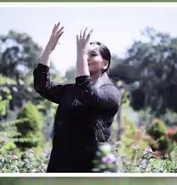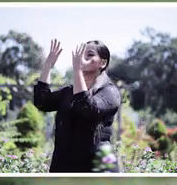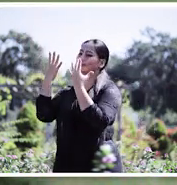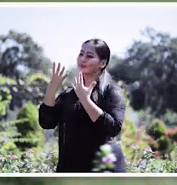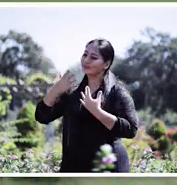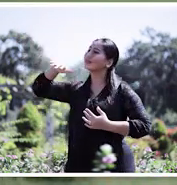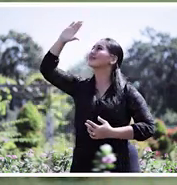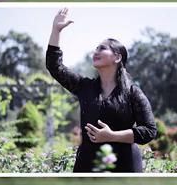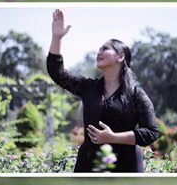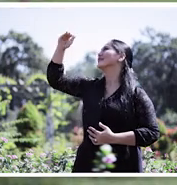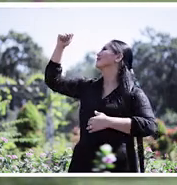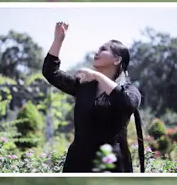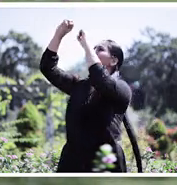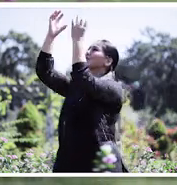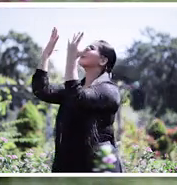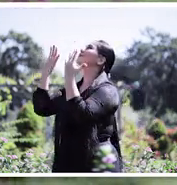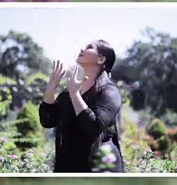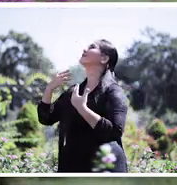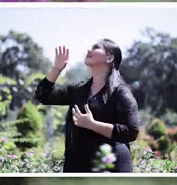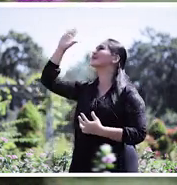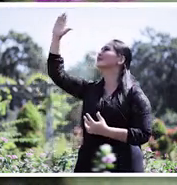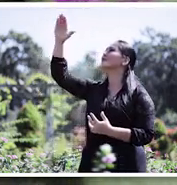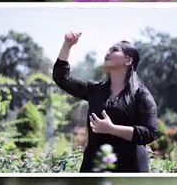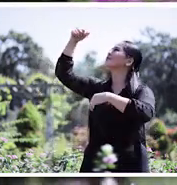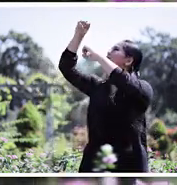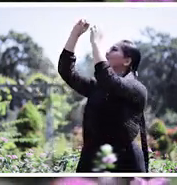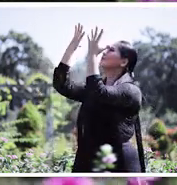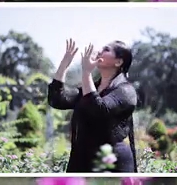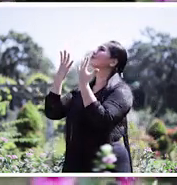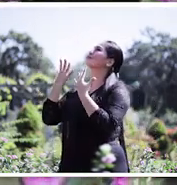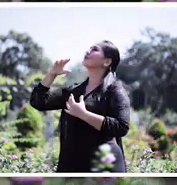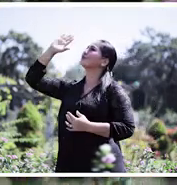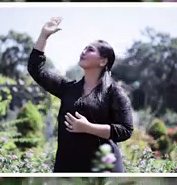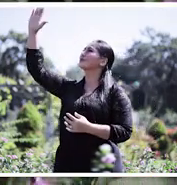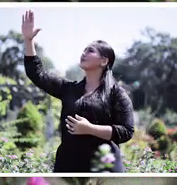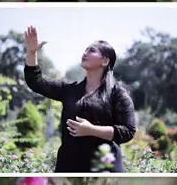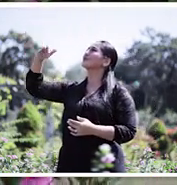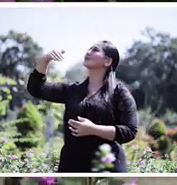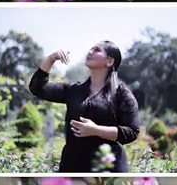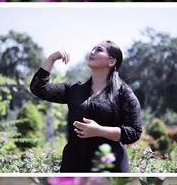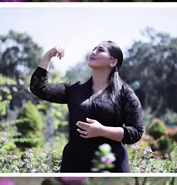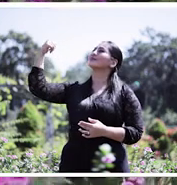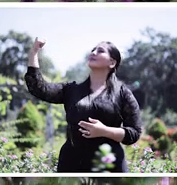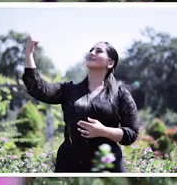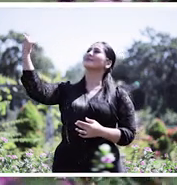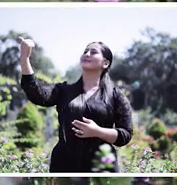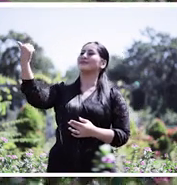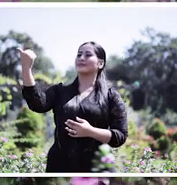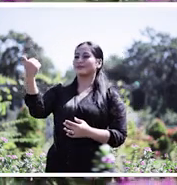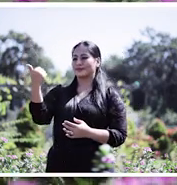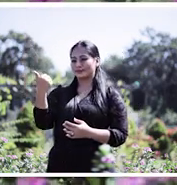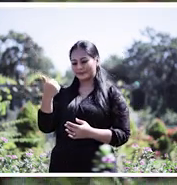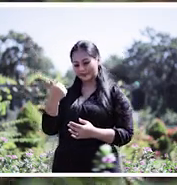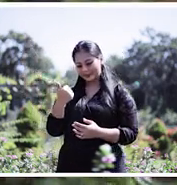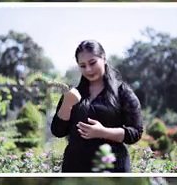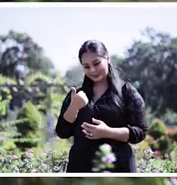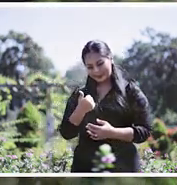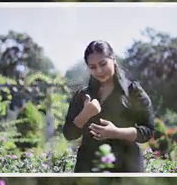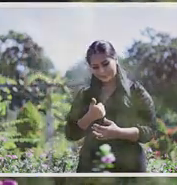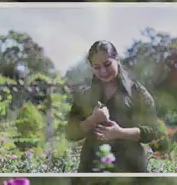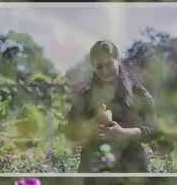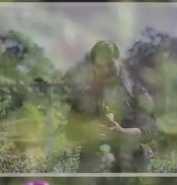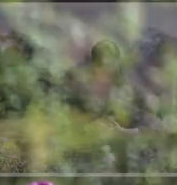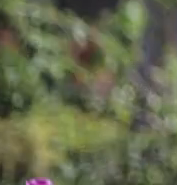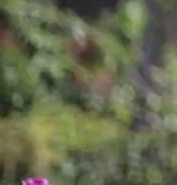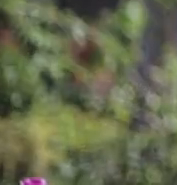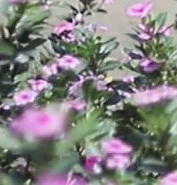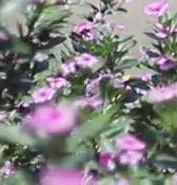恵みを、恵みを、恵みを